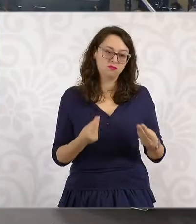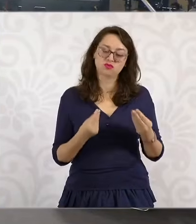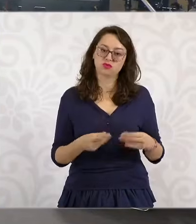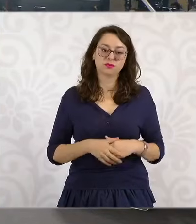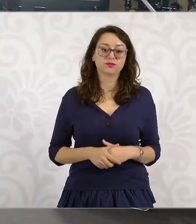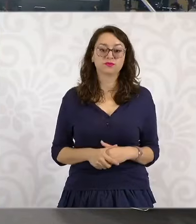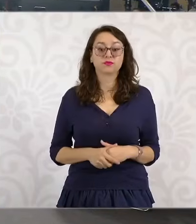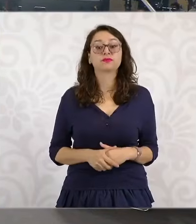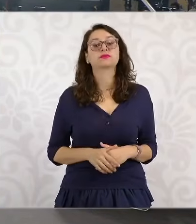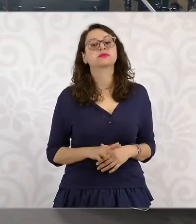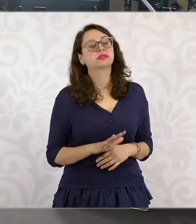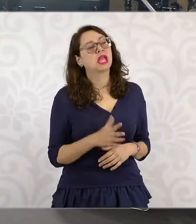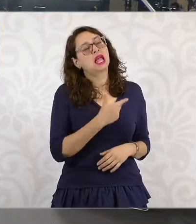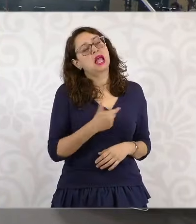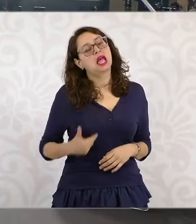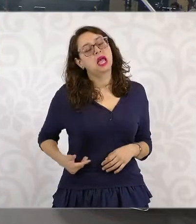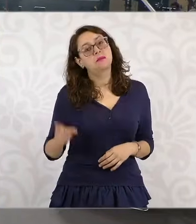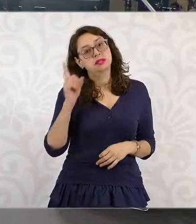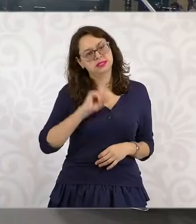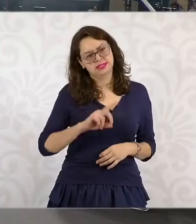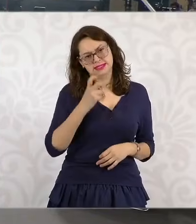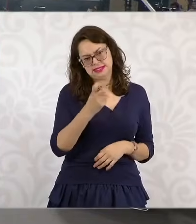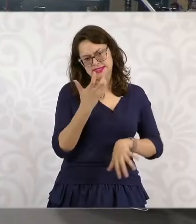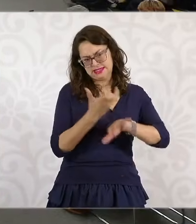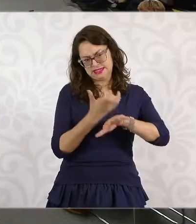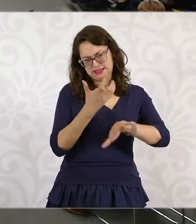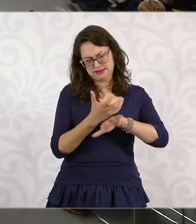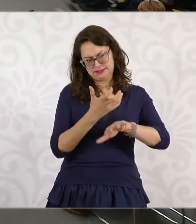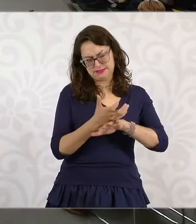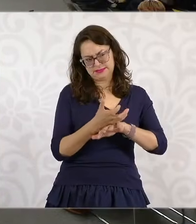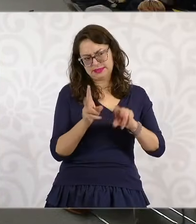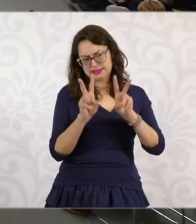Presidenta, precisamente hablando de Estados Unidos, ¿qué le han reportado los consulados